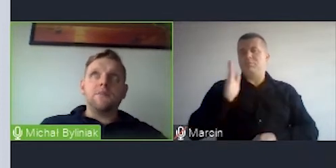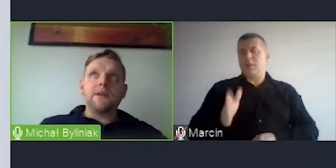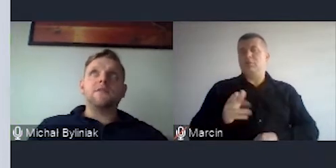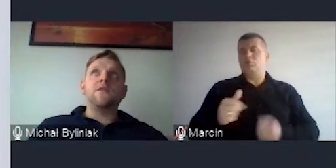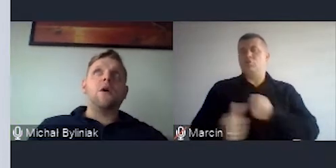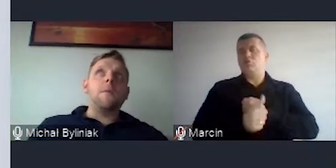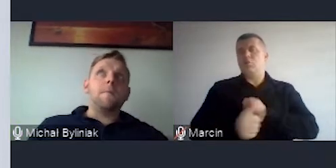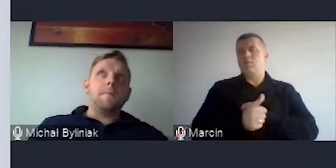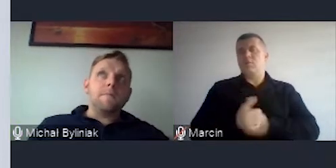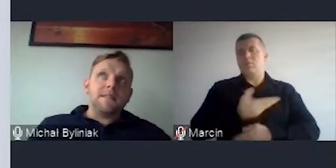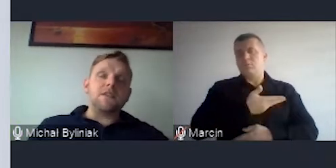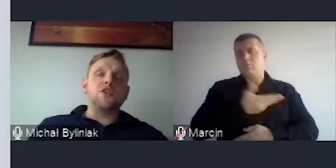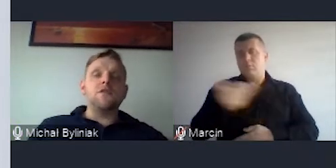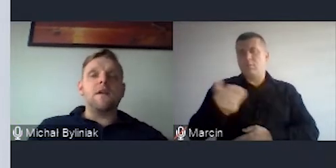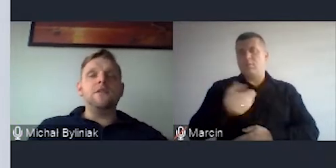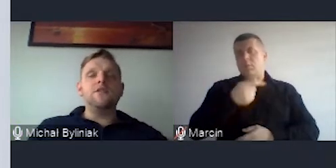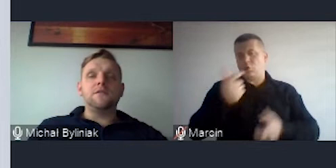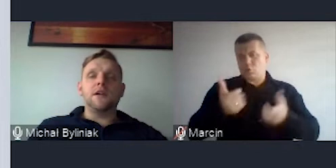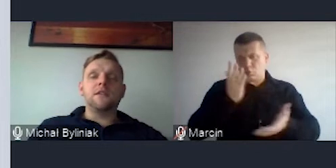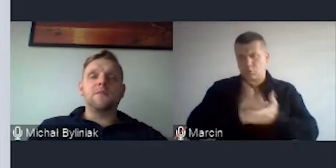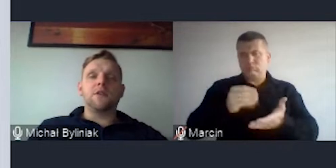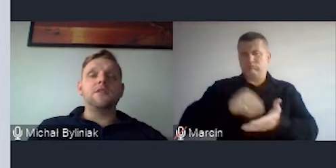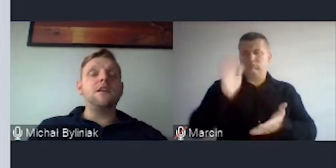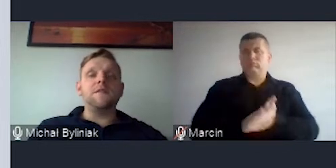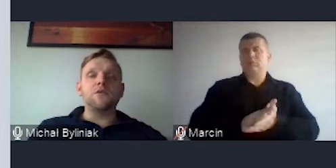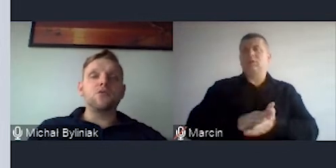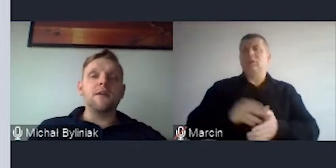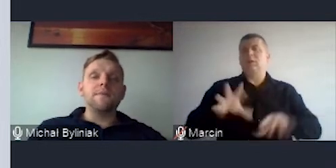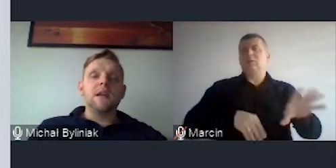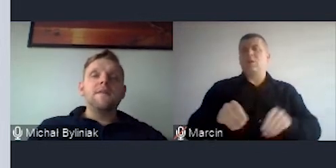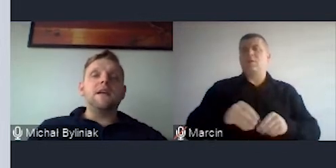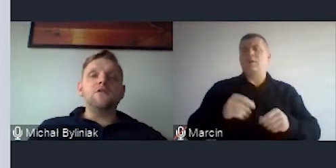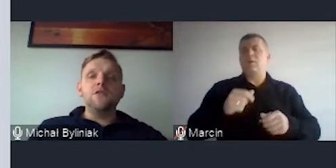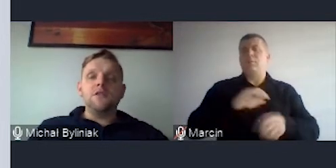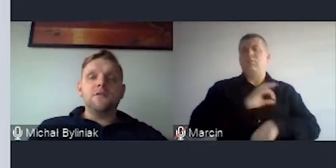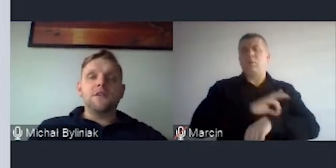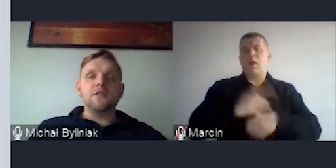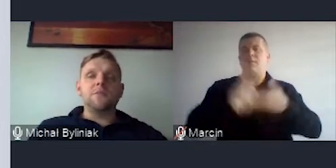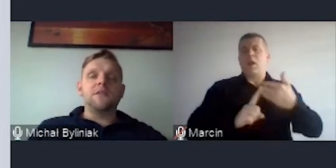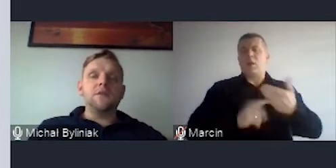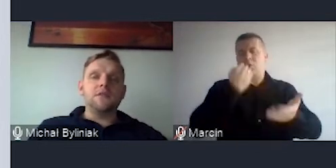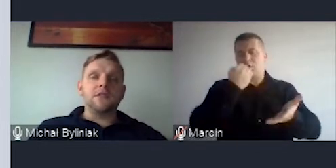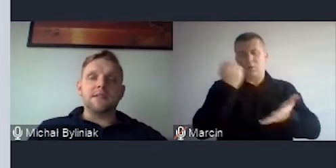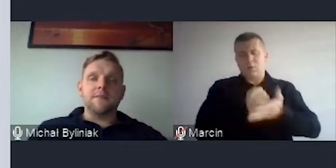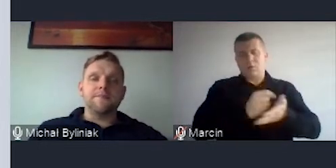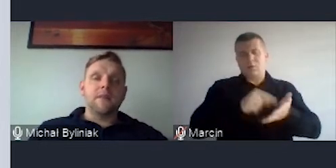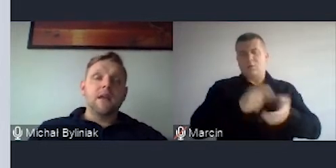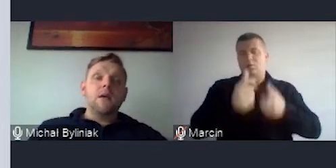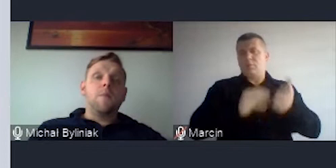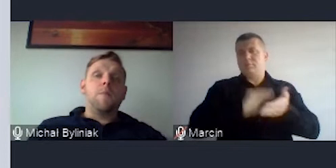że Państwo zaksięgowaliście wydatek w projekcie a na fakturze nanosicie wówczas odpowiednią adnotację.